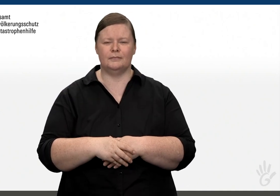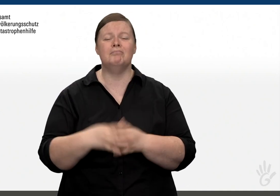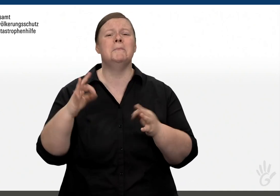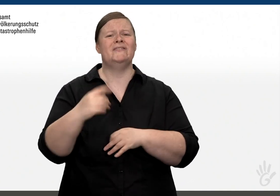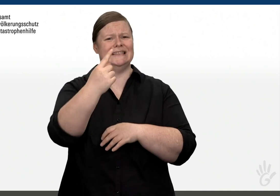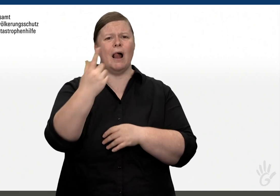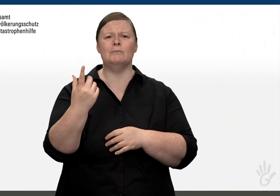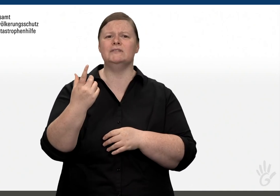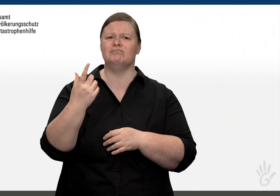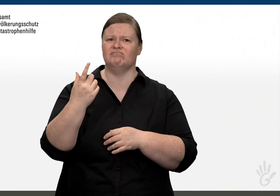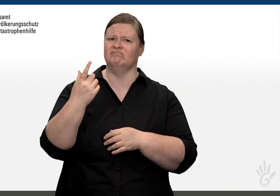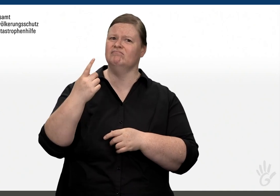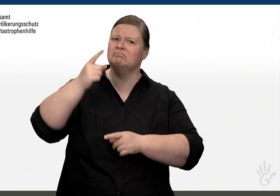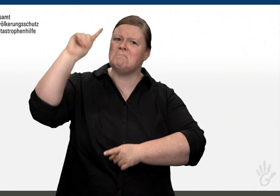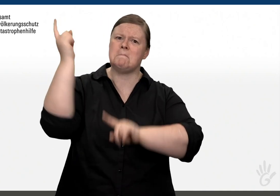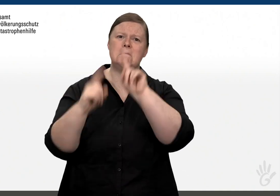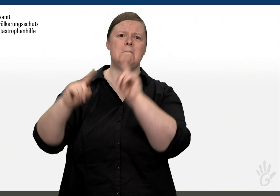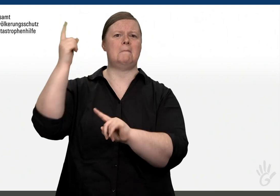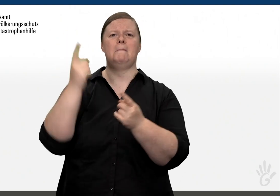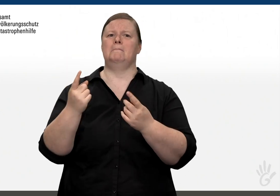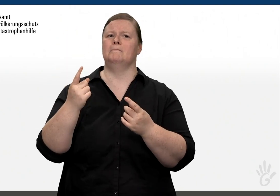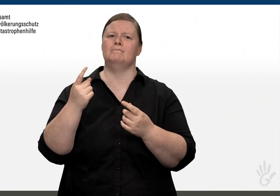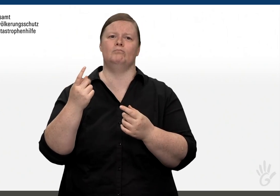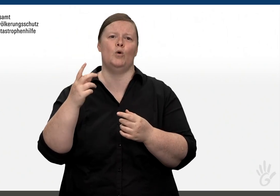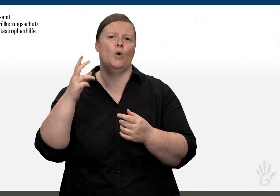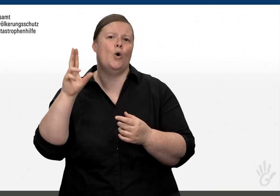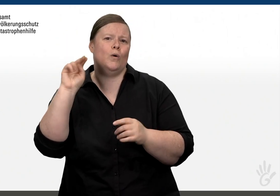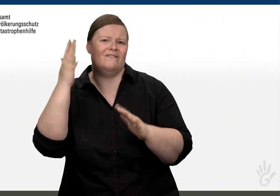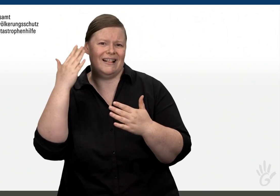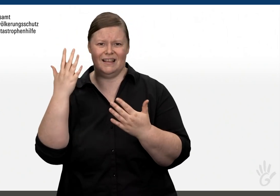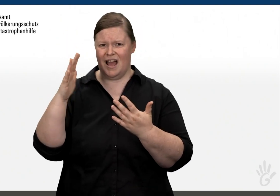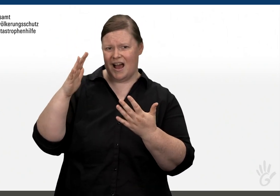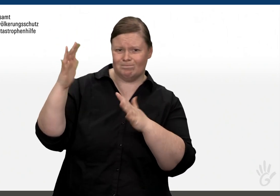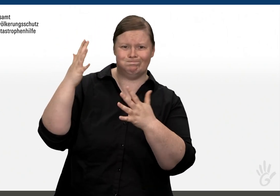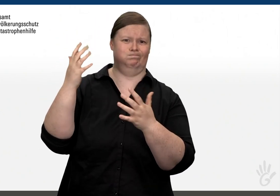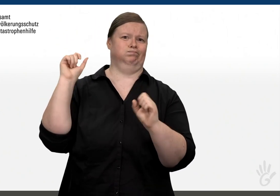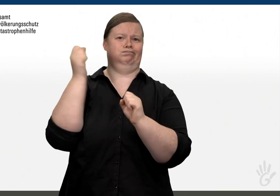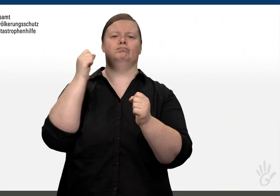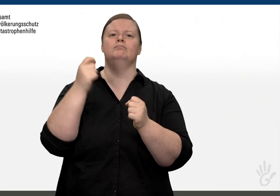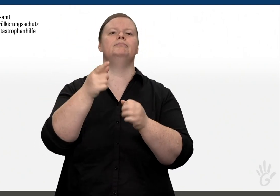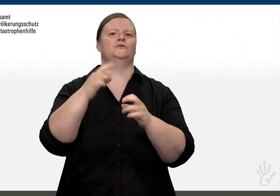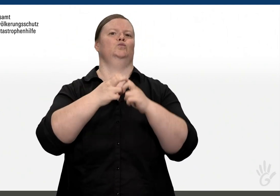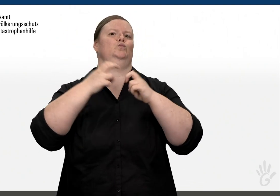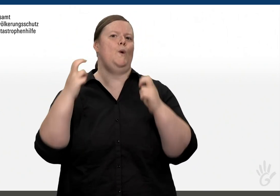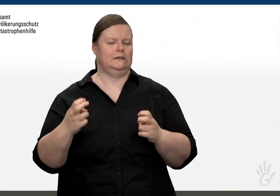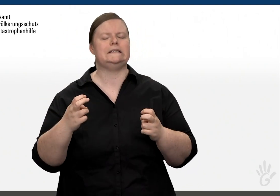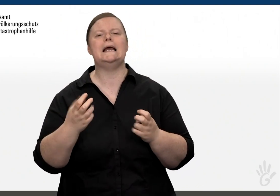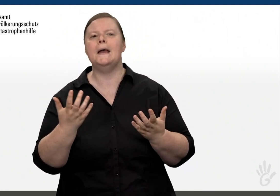Wenn Sie während eines Unwetters zu Hause sind,